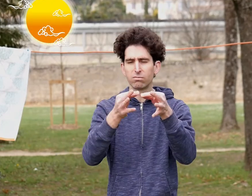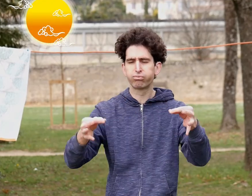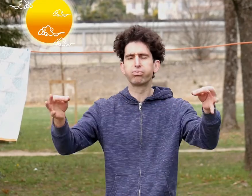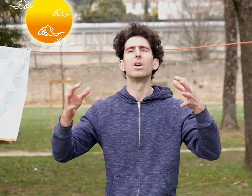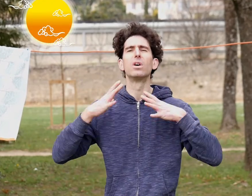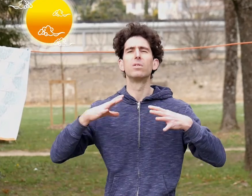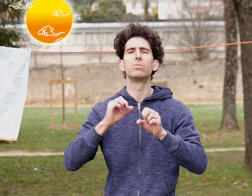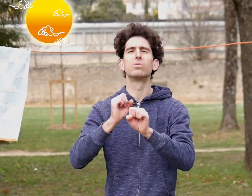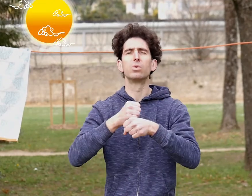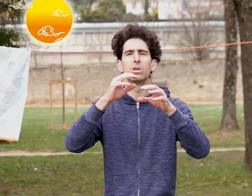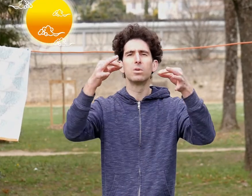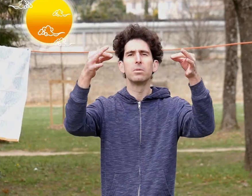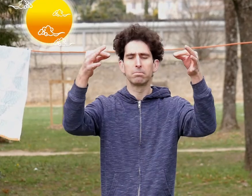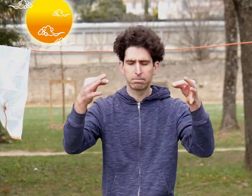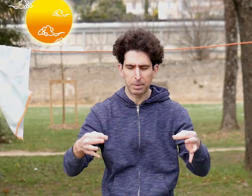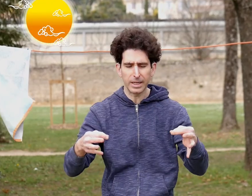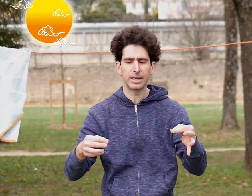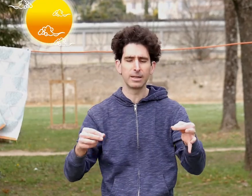les vêtements mouillés sont étendus.